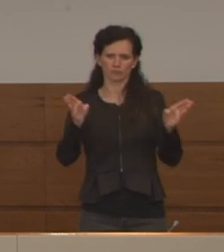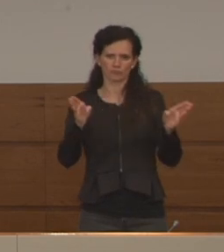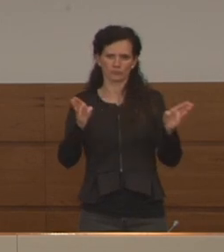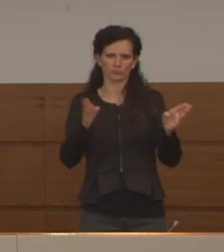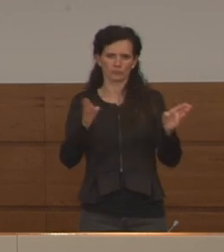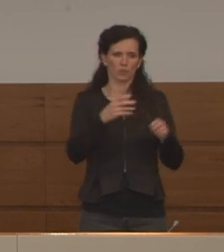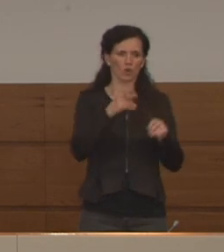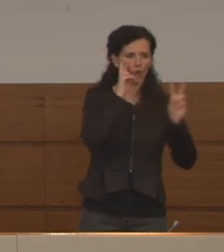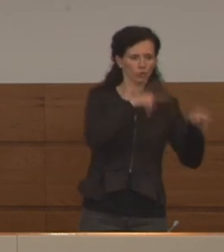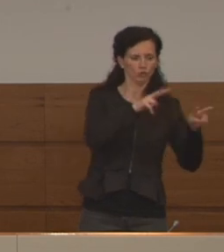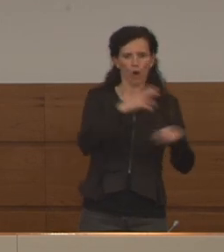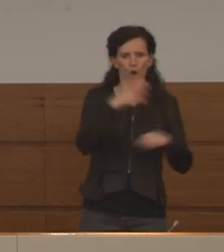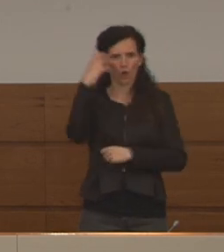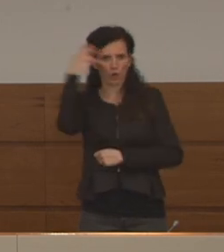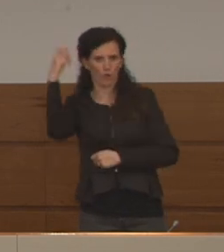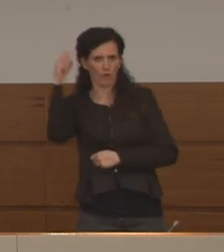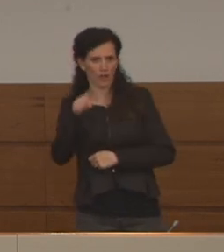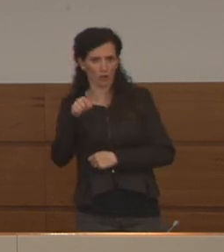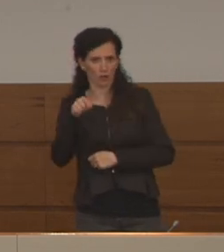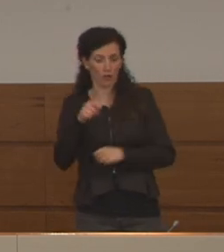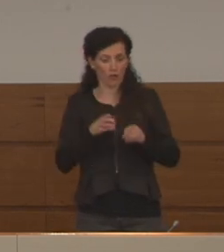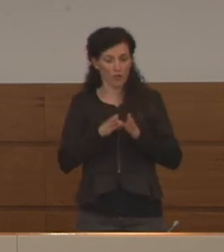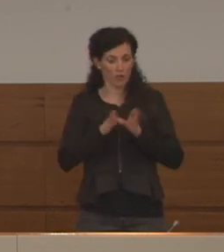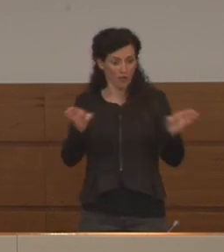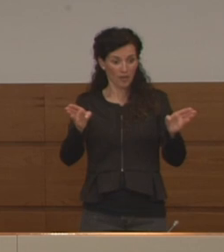Sono entrambi due organi che sono fatti dagli stati membri.